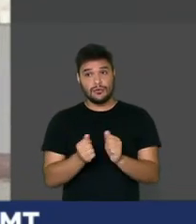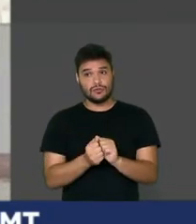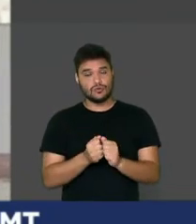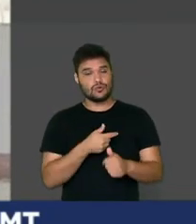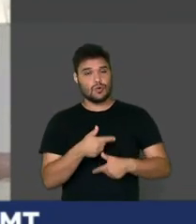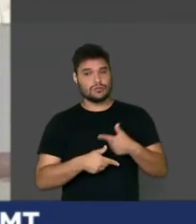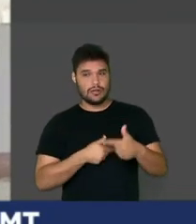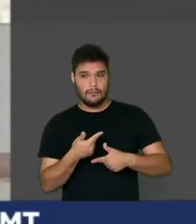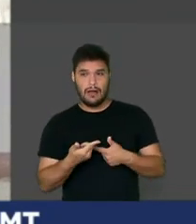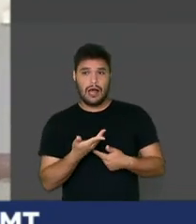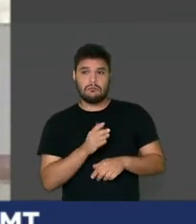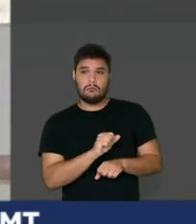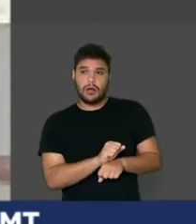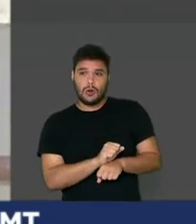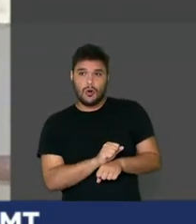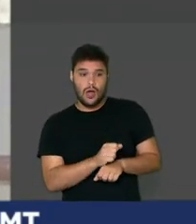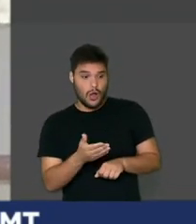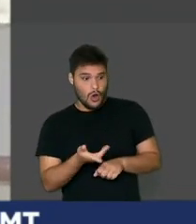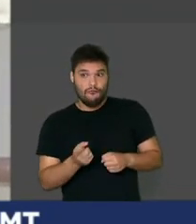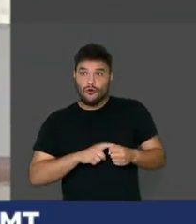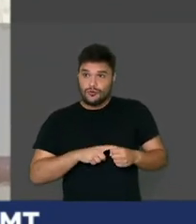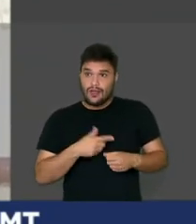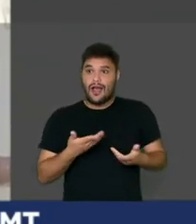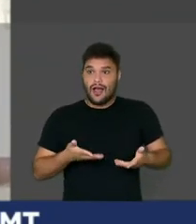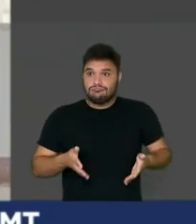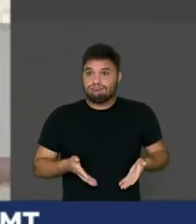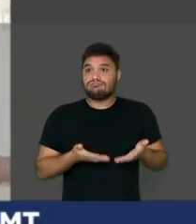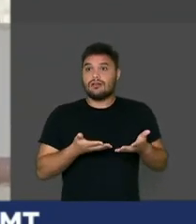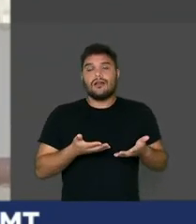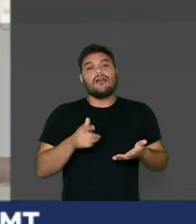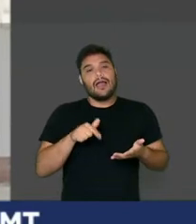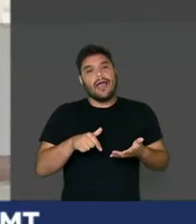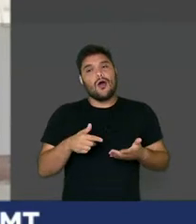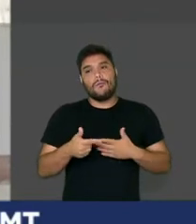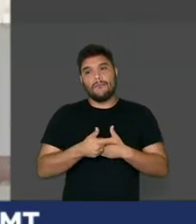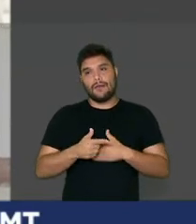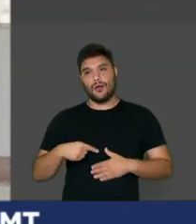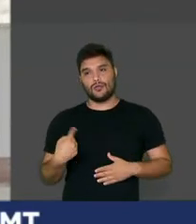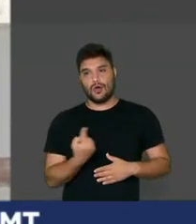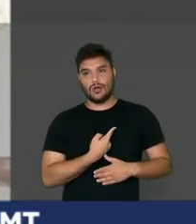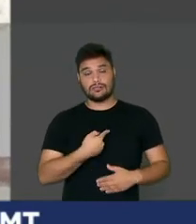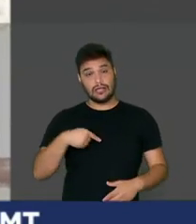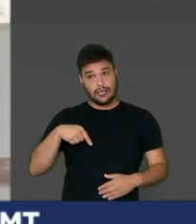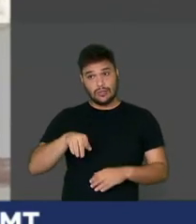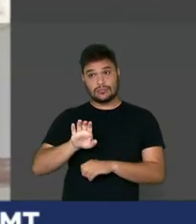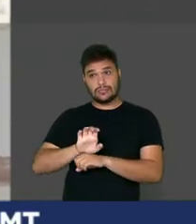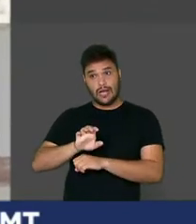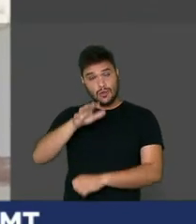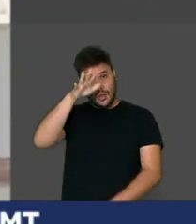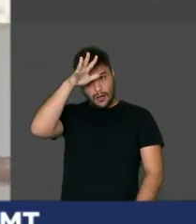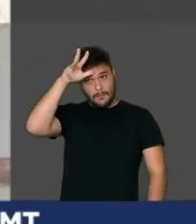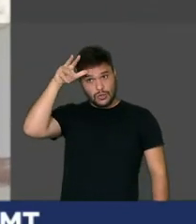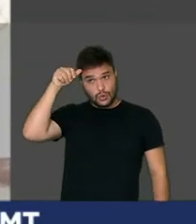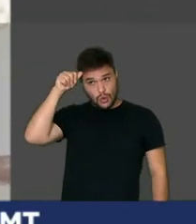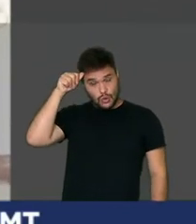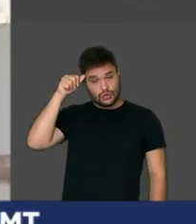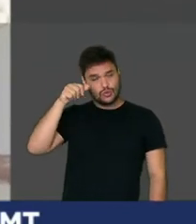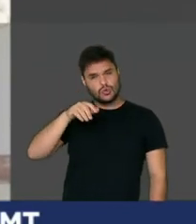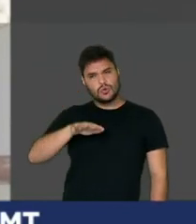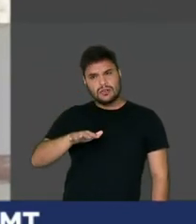FAMÍLIAS BRASILEIRAS, COM AQUELES QUE ESTÃO COM SUAS ATIVIDADES PARADAS É A NOSSA OBRIGAÇÃO NESSE MOMENTO, AQUI NO ESTADO DE MATO GROSSO,